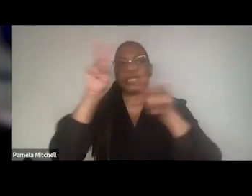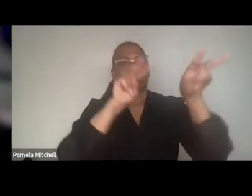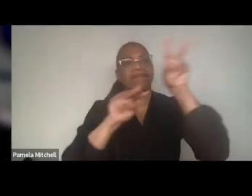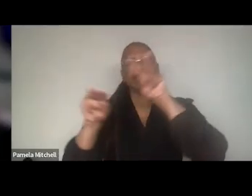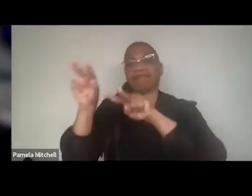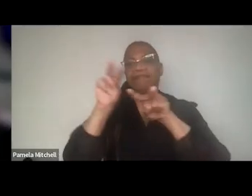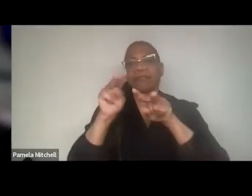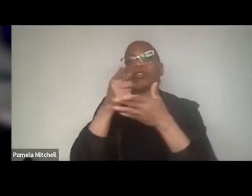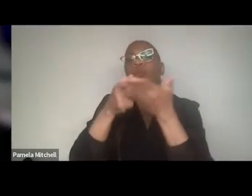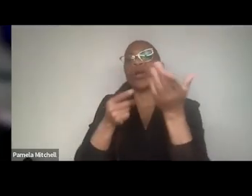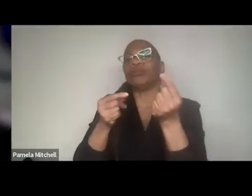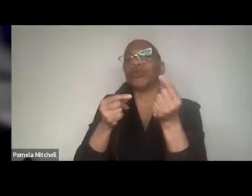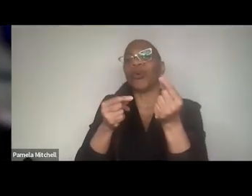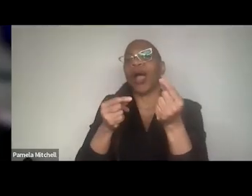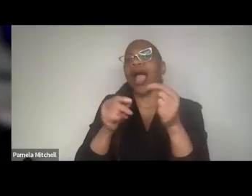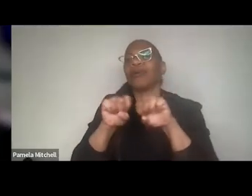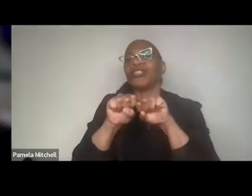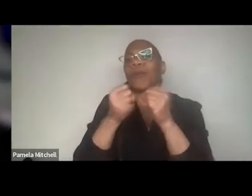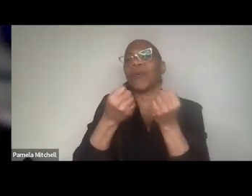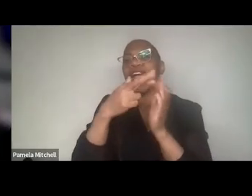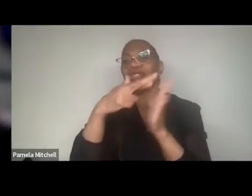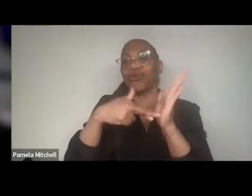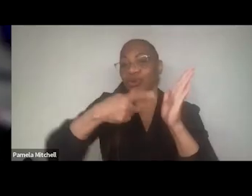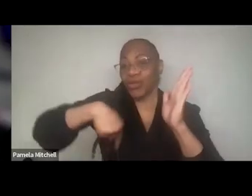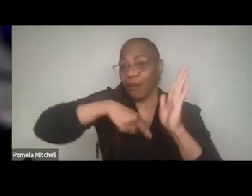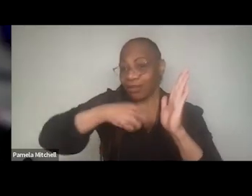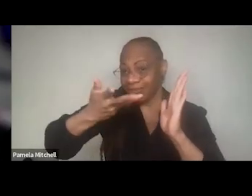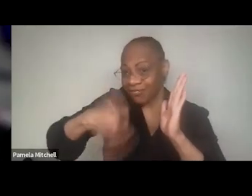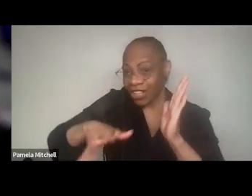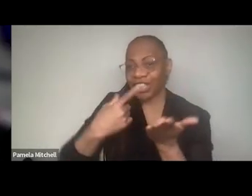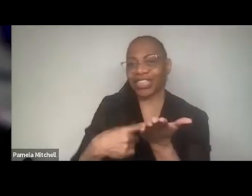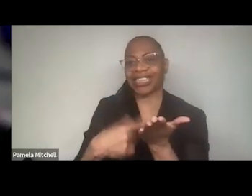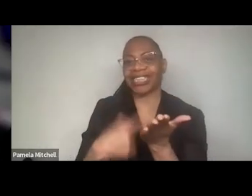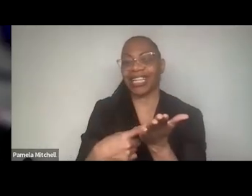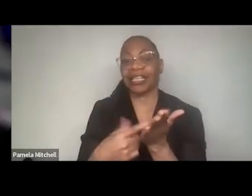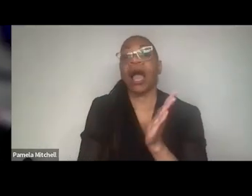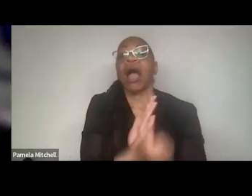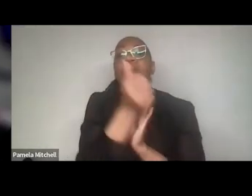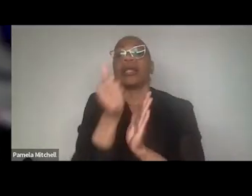Voy a romper la regla que ya hemos discutido en esta lista. Alguien más señaló que el 12.02 puede usarse